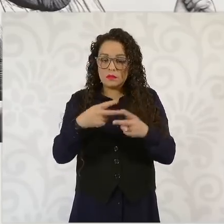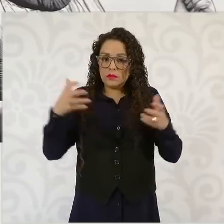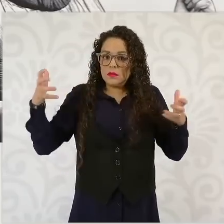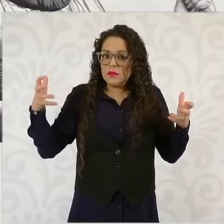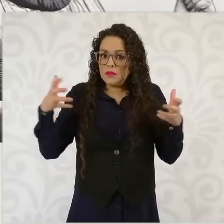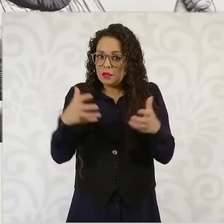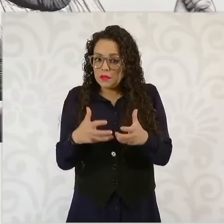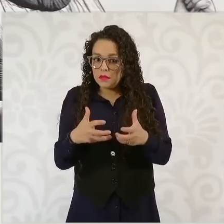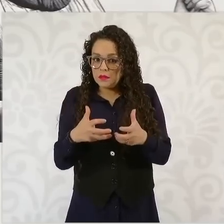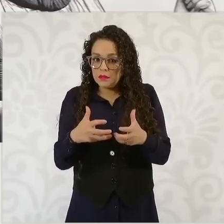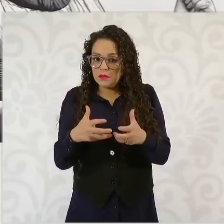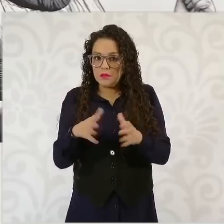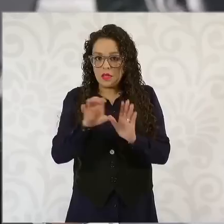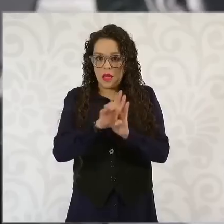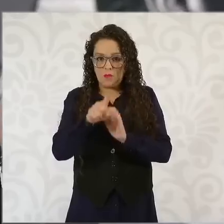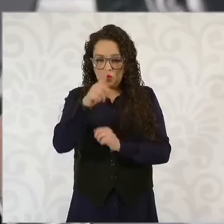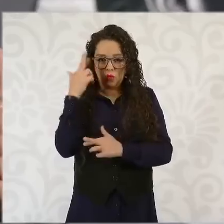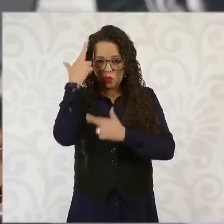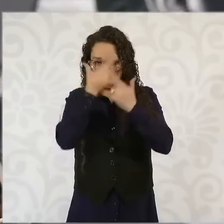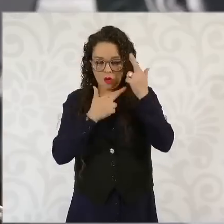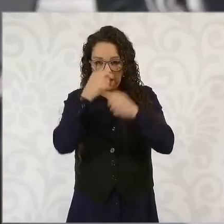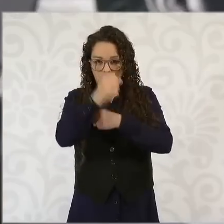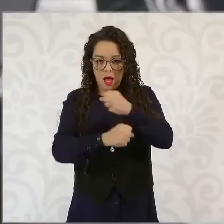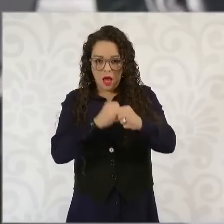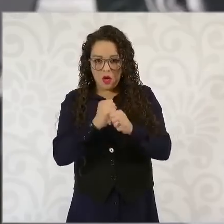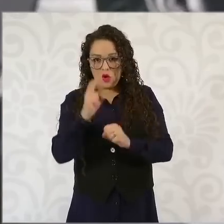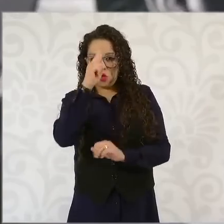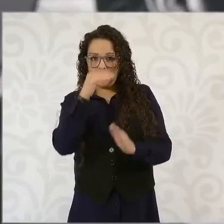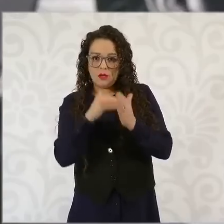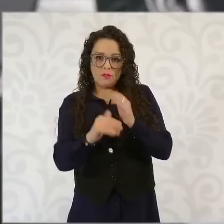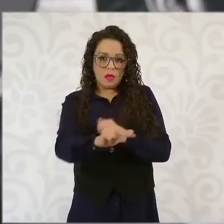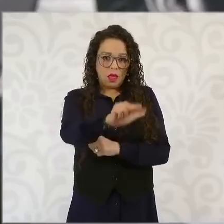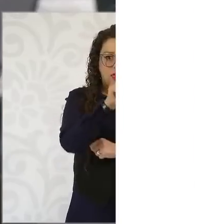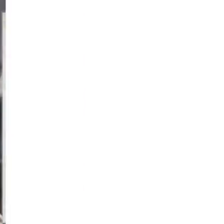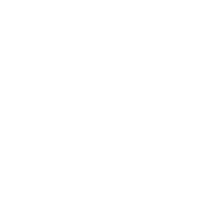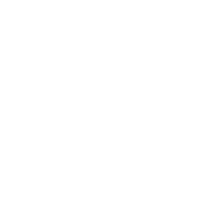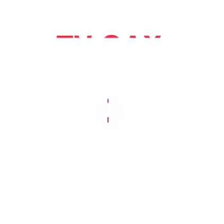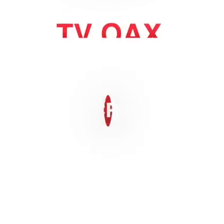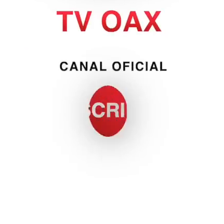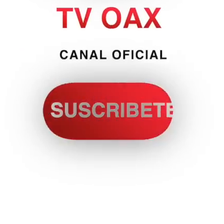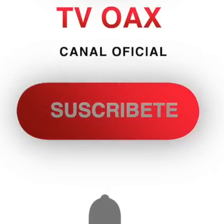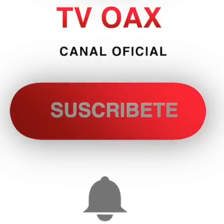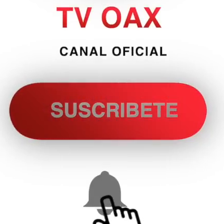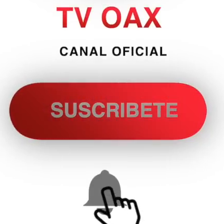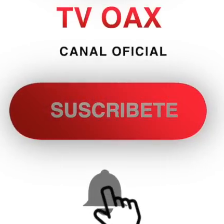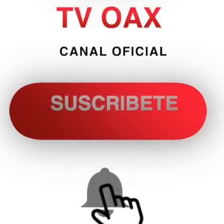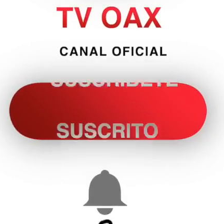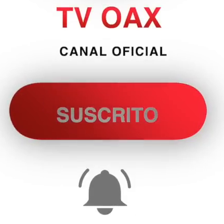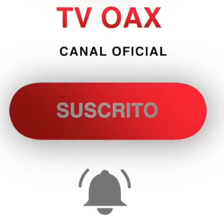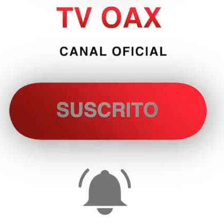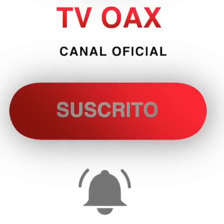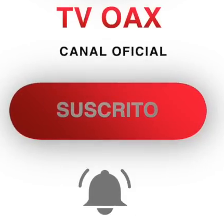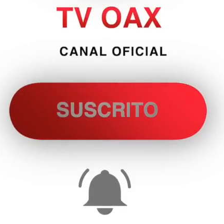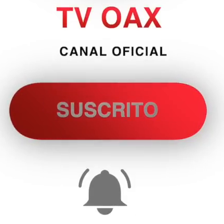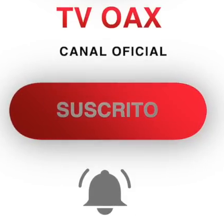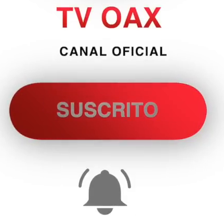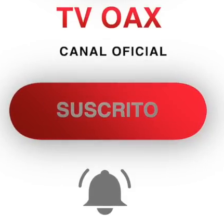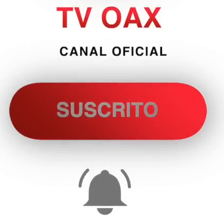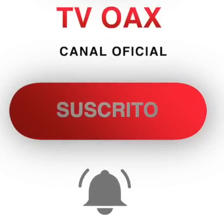aranceles de 2018 u otras medidas arancelarias no han traído consigo un aumento de empleos como